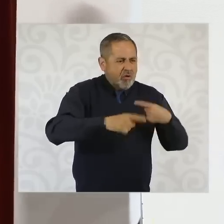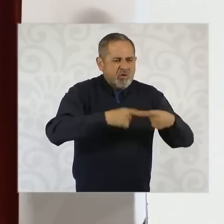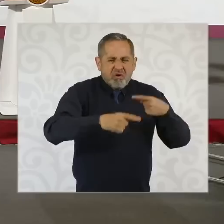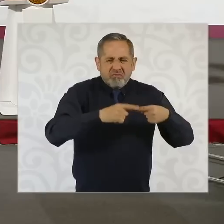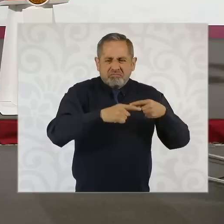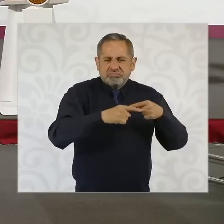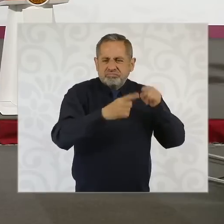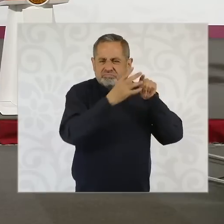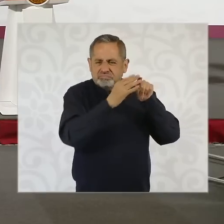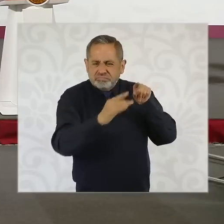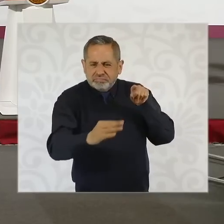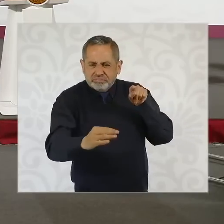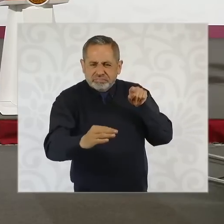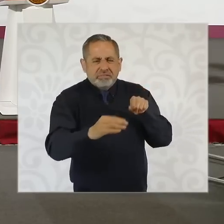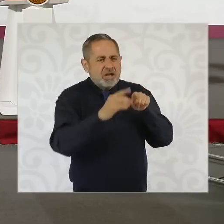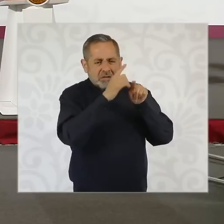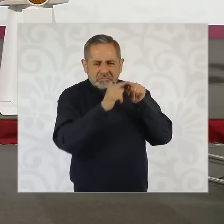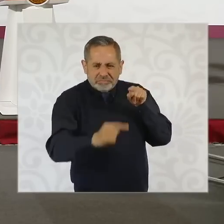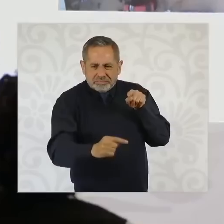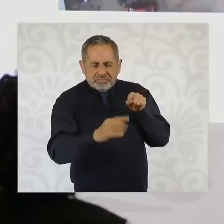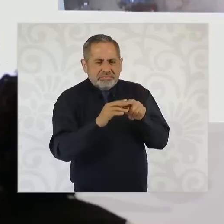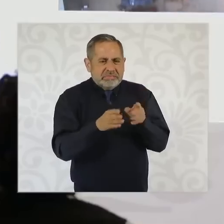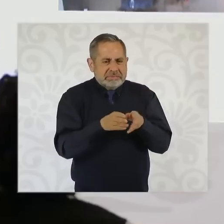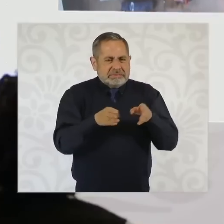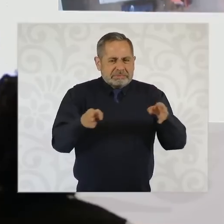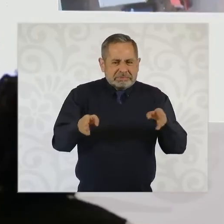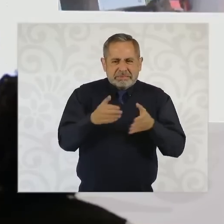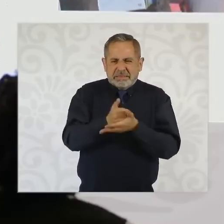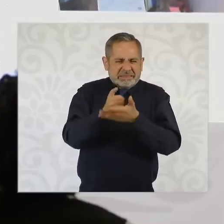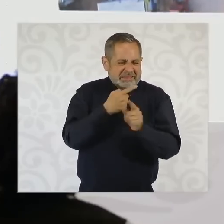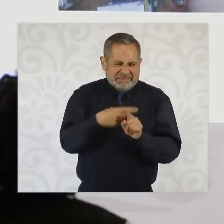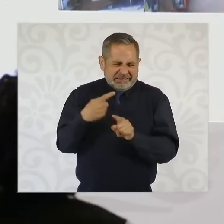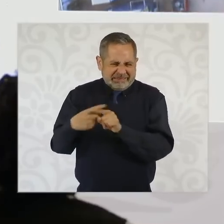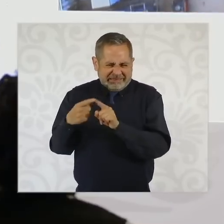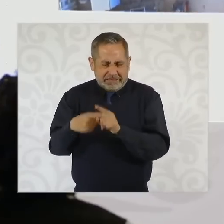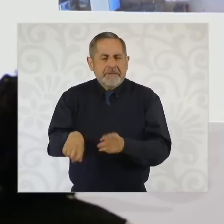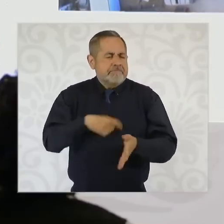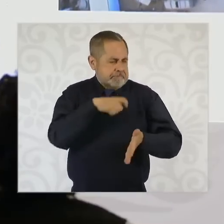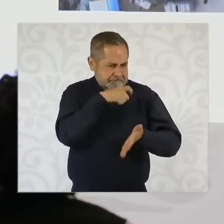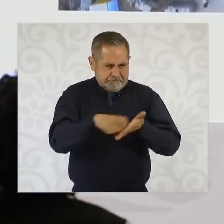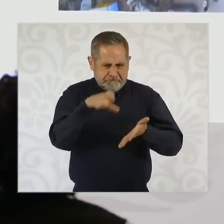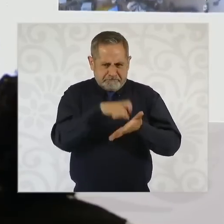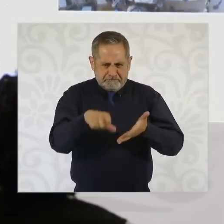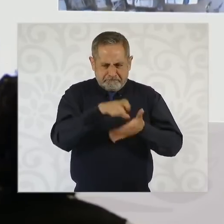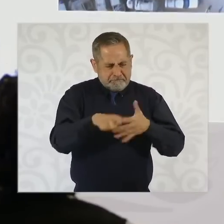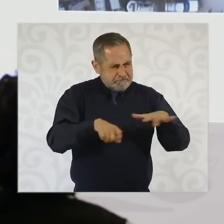las compactadoras las extendedoras las finisher estaremos adquiriendo máquinas también eh Para